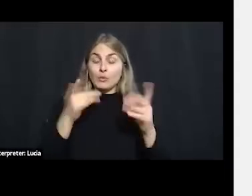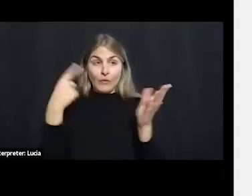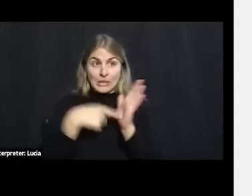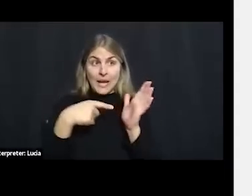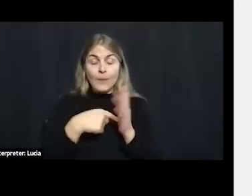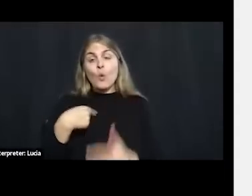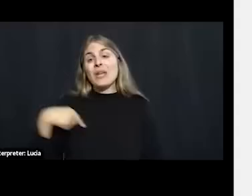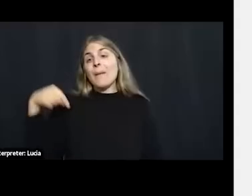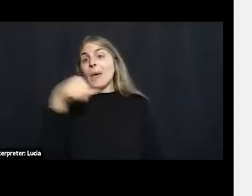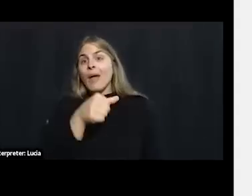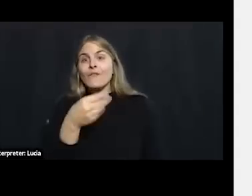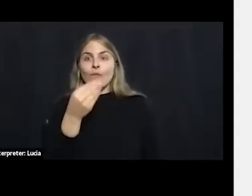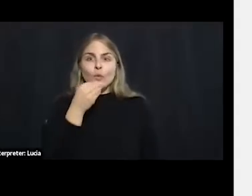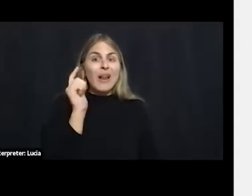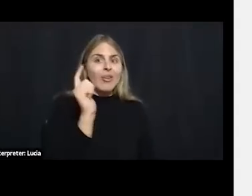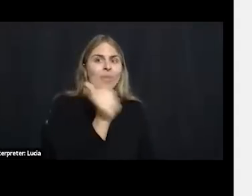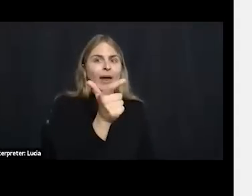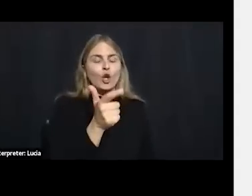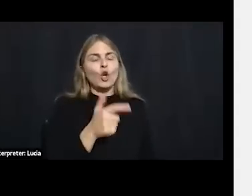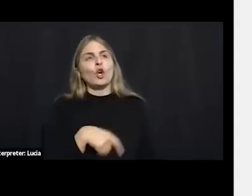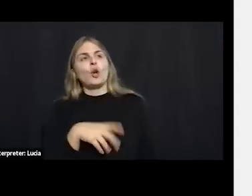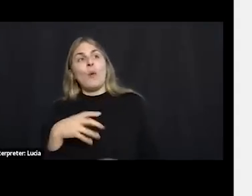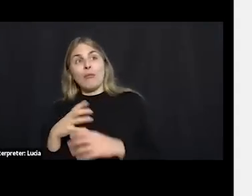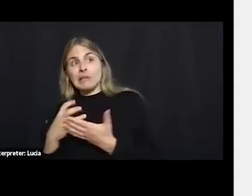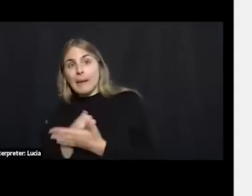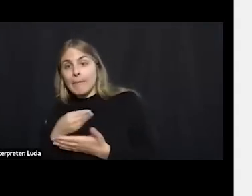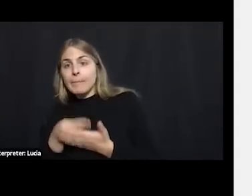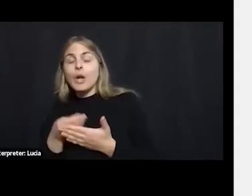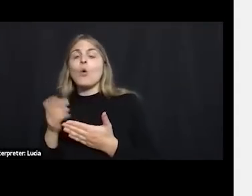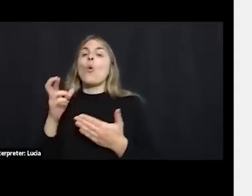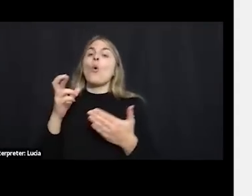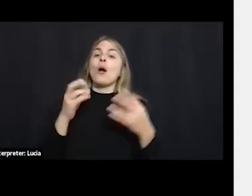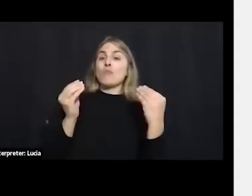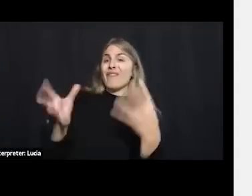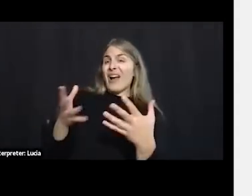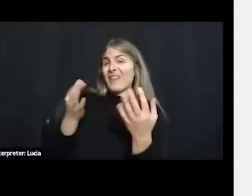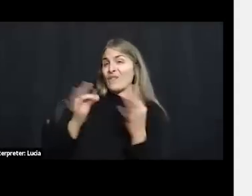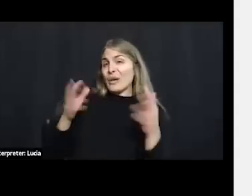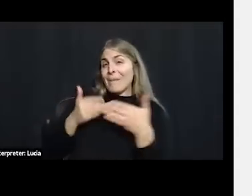parte de sus comestibles más tarde, alguien mencionó proporcionar ropa de bebé gratis para un participante que iba a tener un bebé,